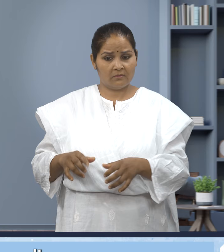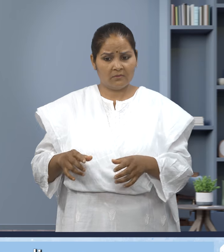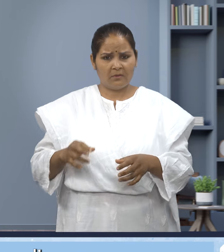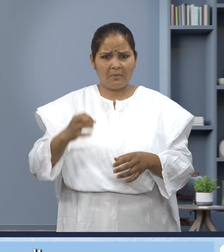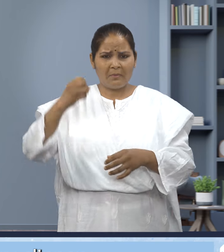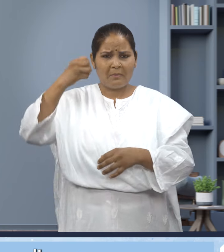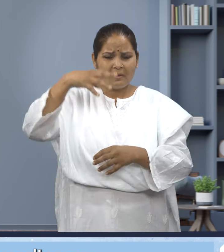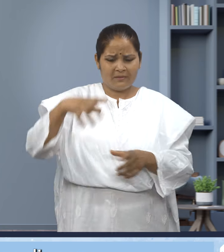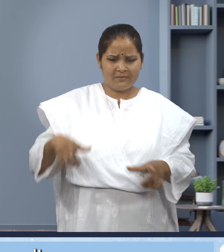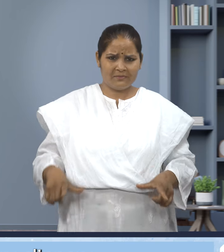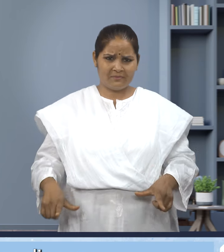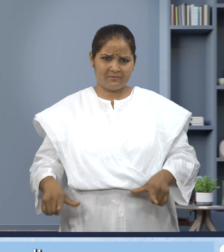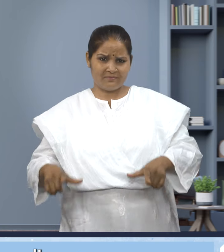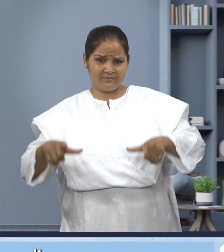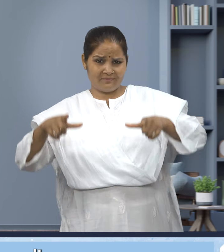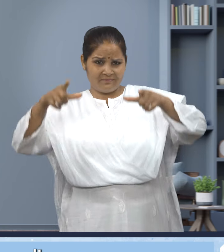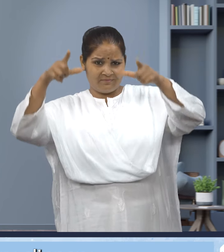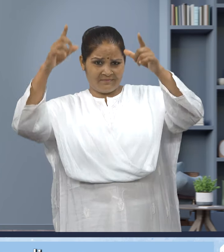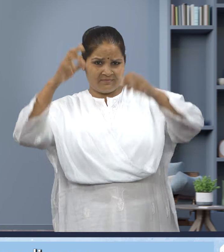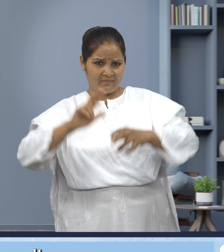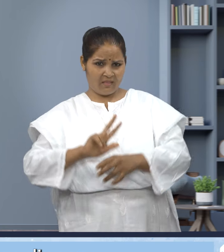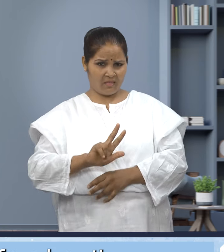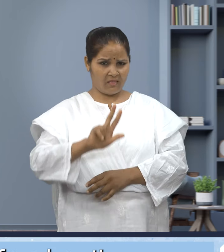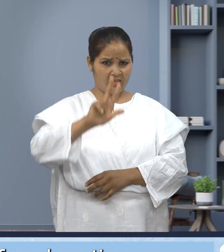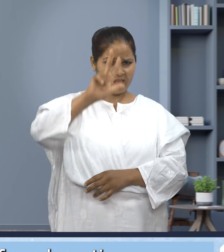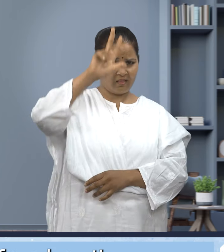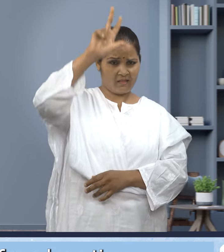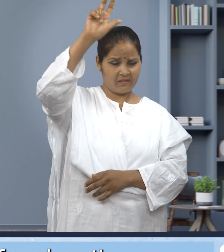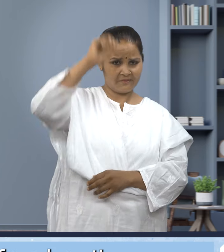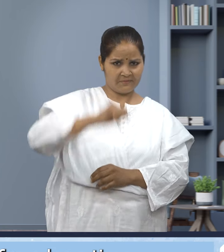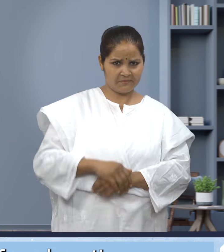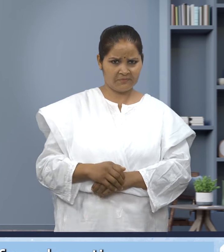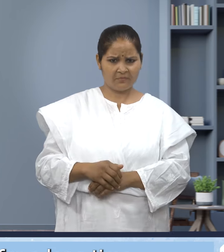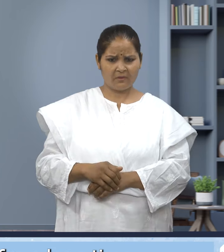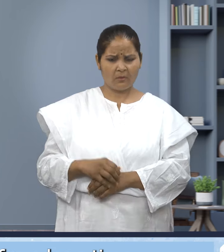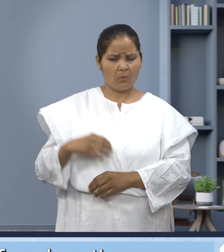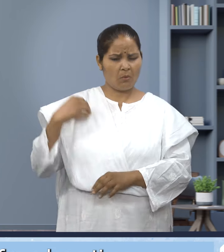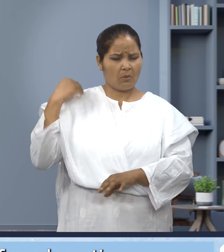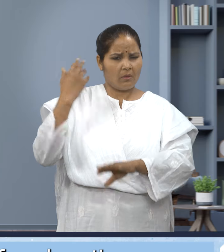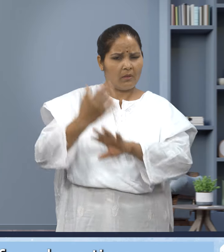చాలా కాలం నీటిలో ఉండటం వల్ల అది చాలా నులుపుగ మారింది.